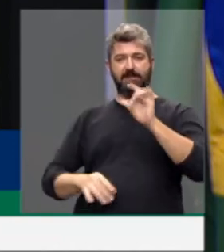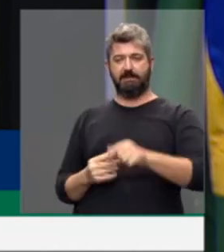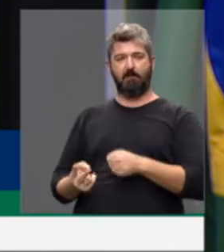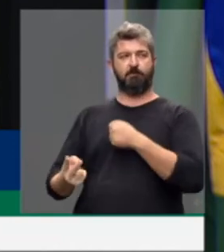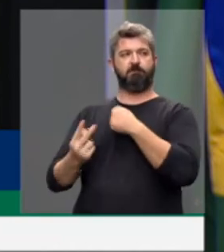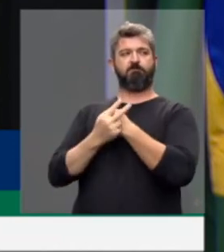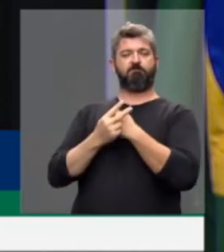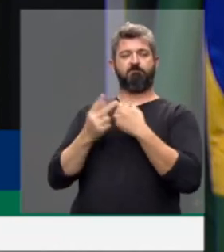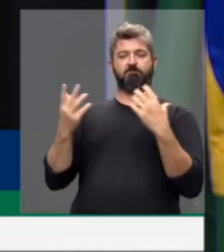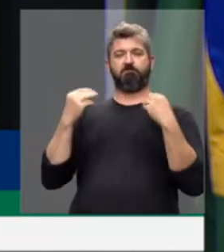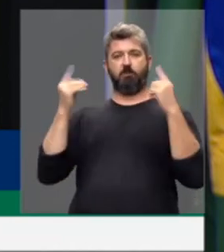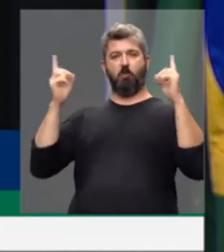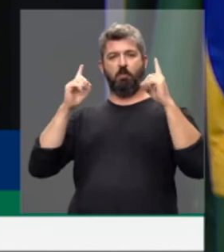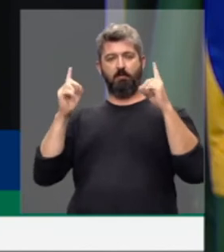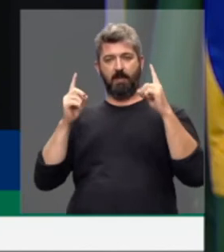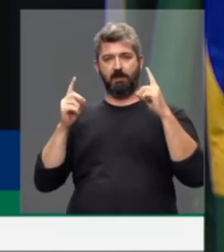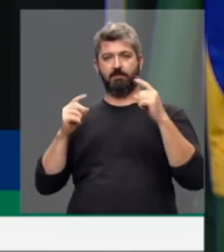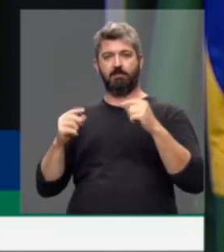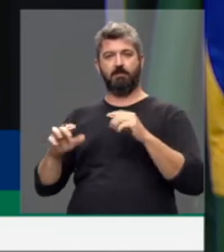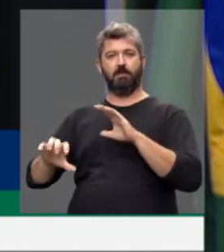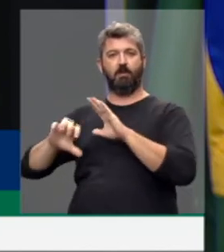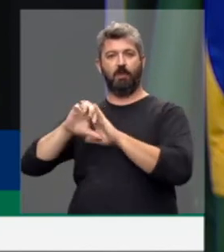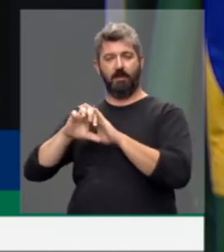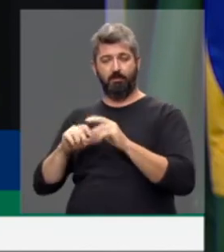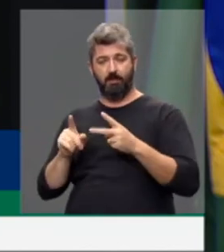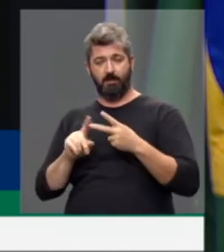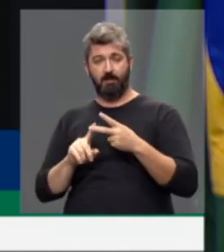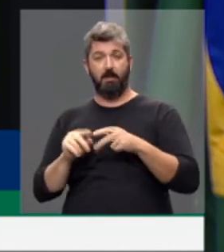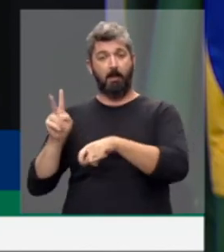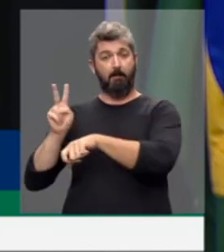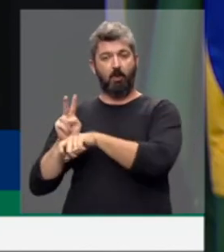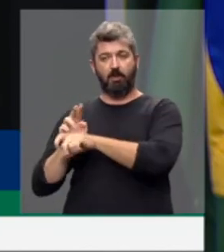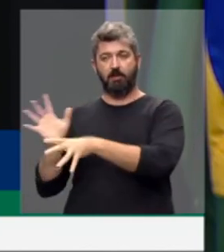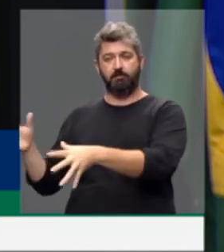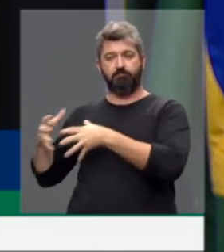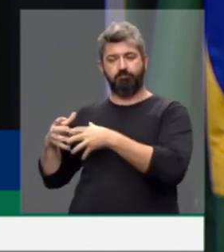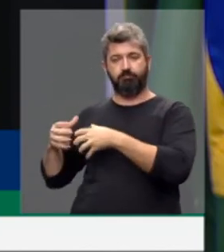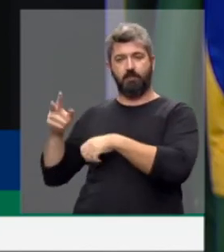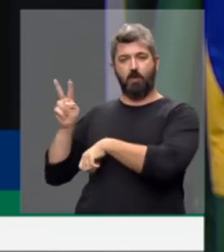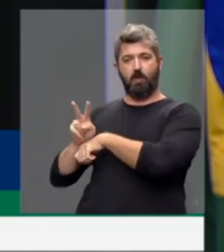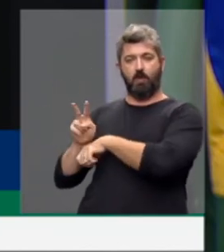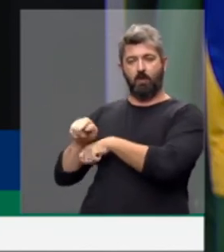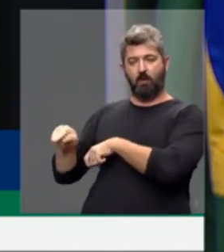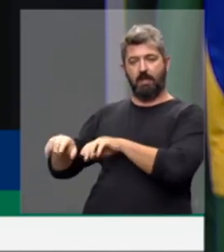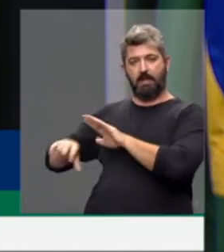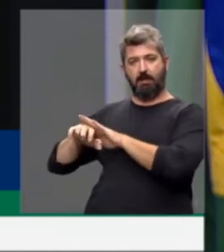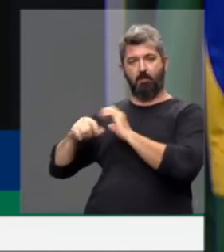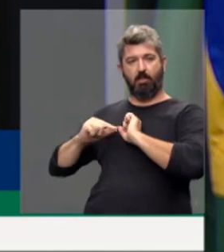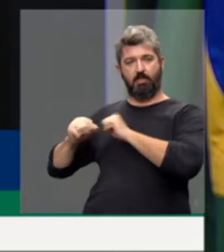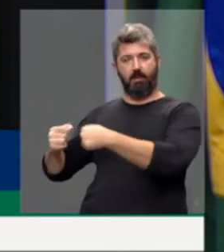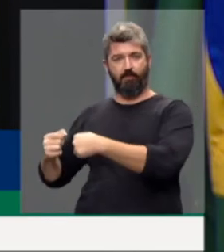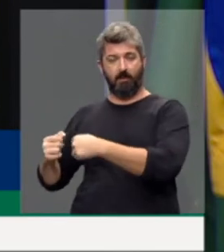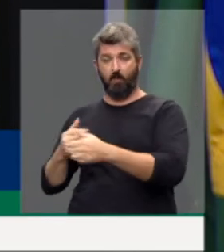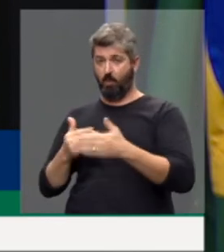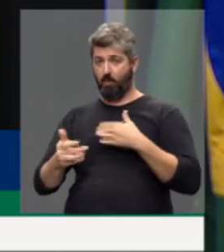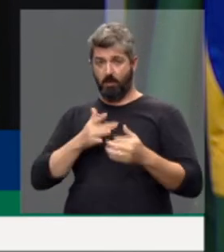ESTA BLINDAGEM QUE LHES DÁ CONDIÇÕES PRIVILEGIADAS DE SE PROTEGER DO CRIME E DE